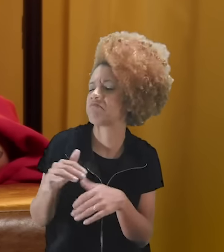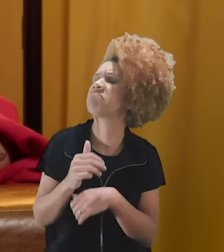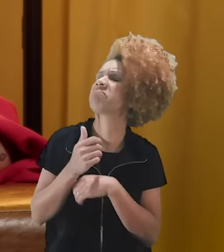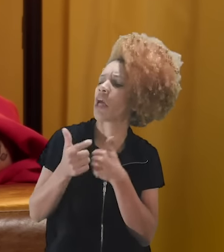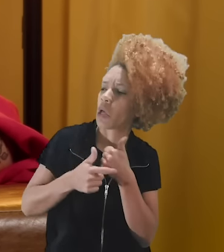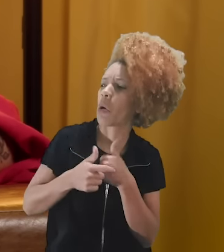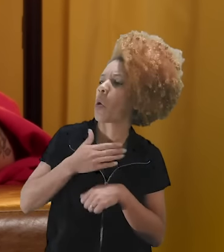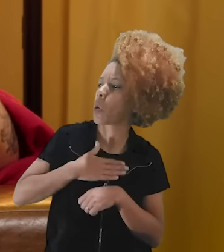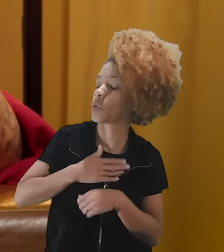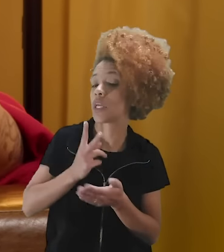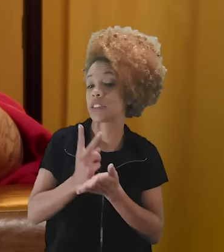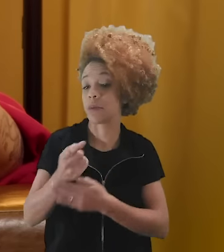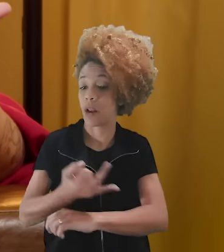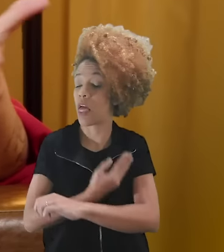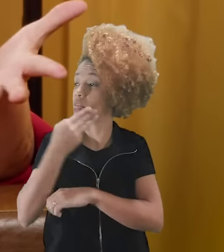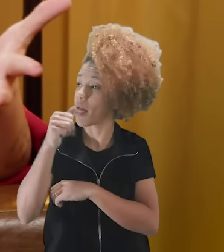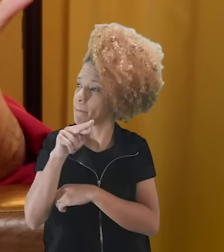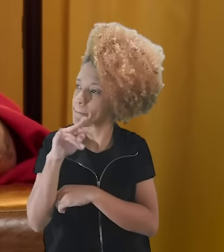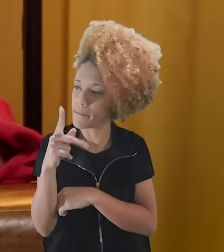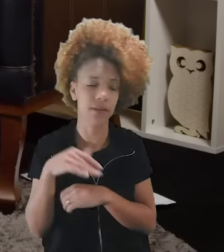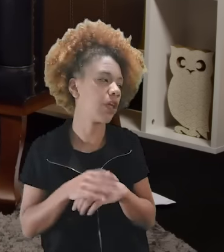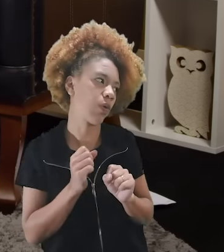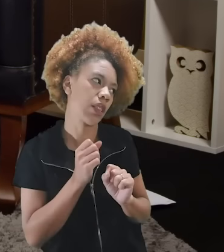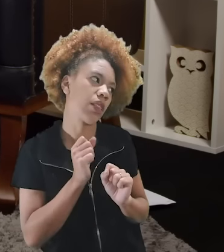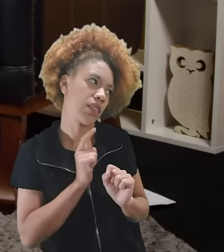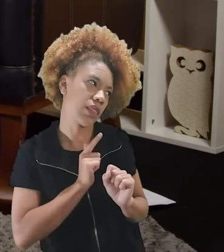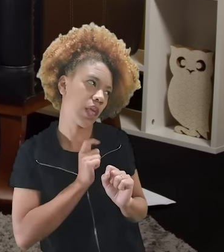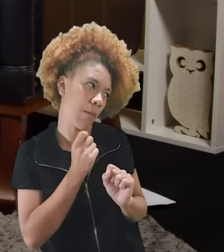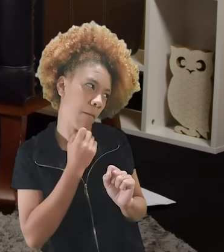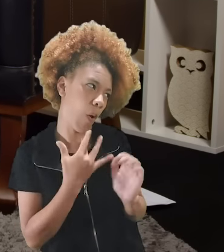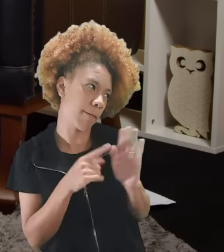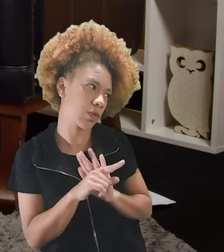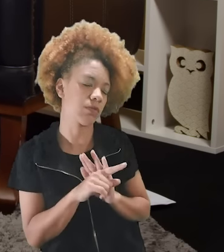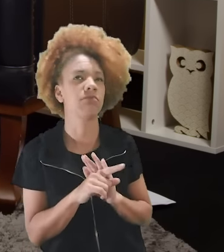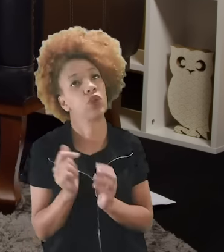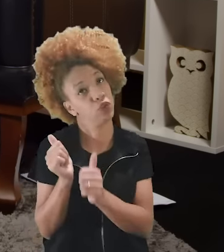caramba acho que é sempre uma emoção nrar gols R eu tenho uma pergunta boa lá V no futebol vou